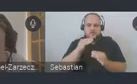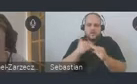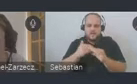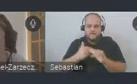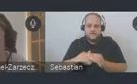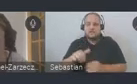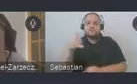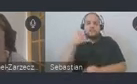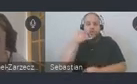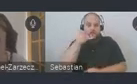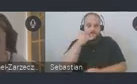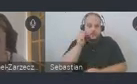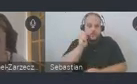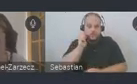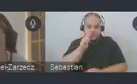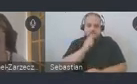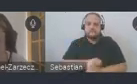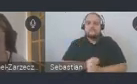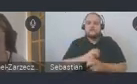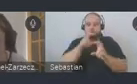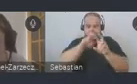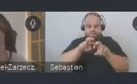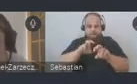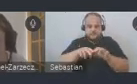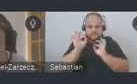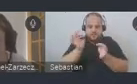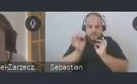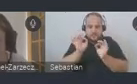"Obsługa telefonu komórkowego". "Wyszukiwanie informacji".